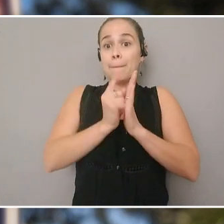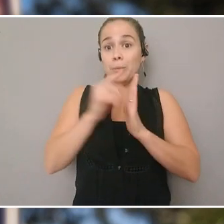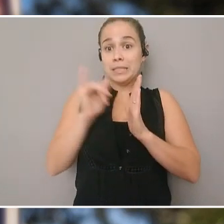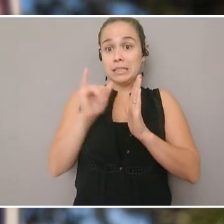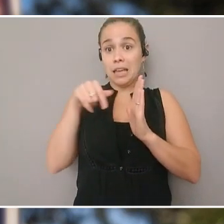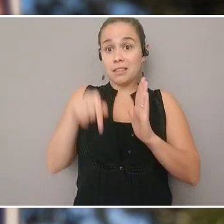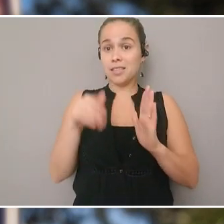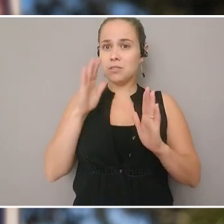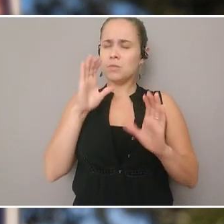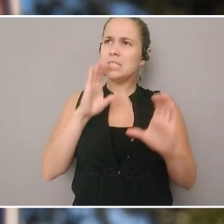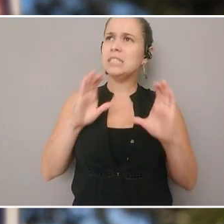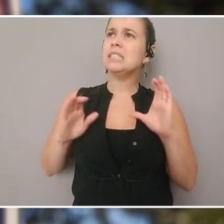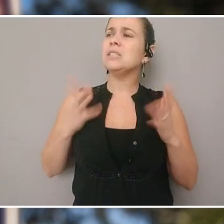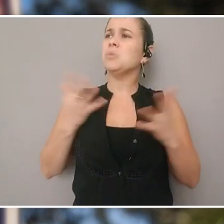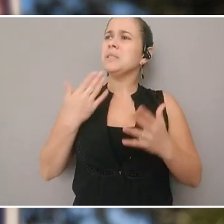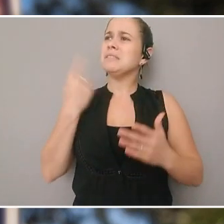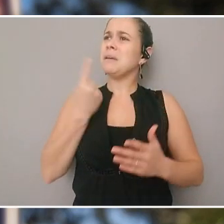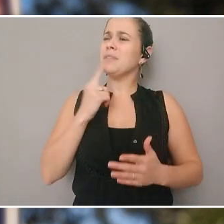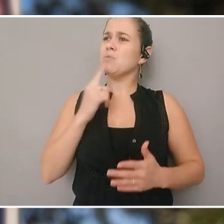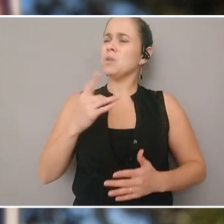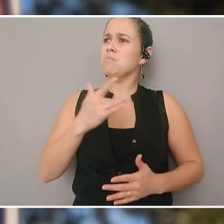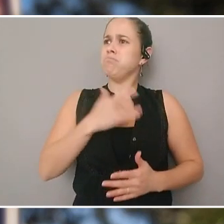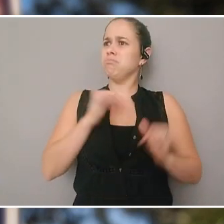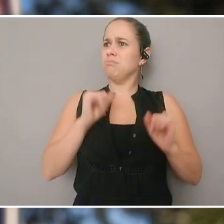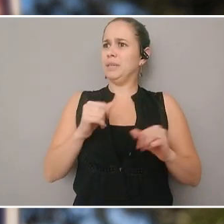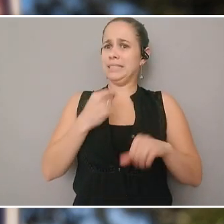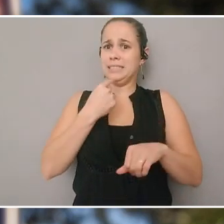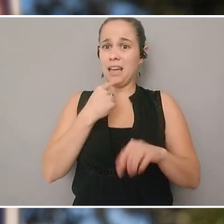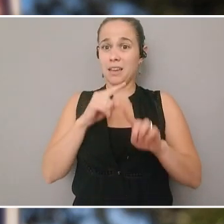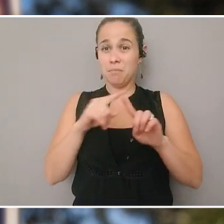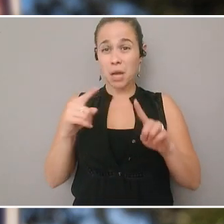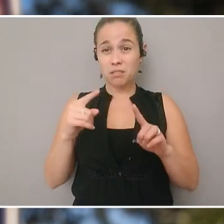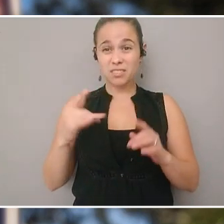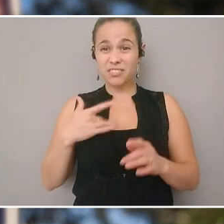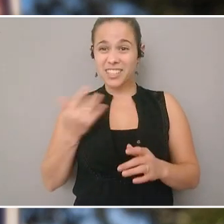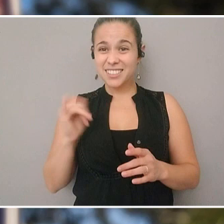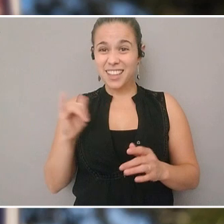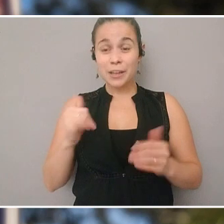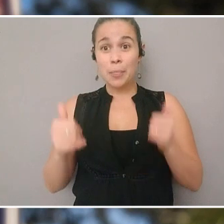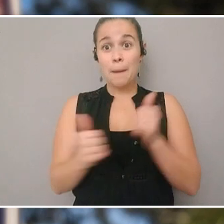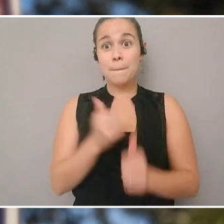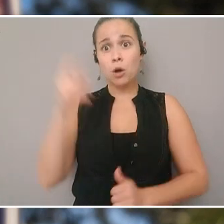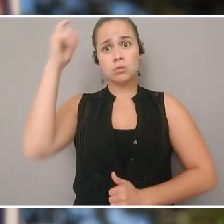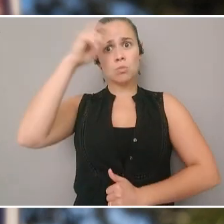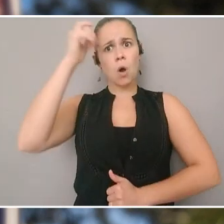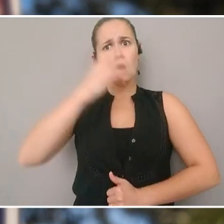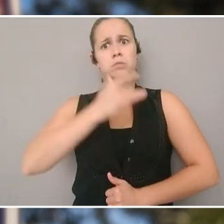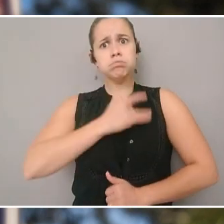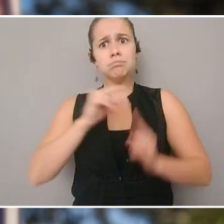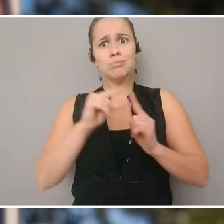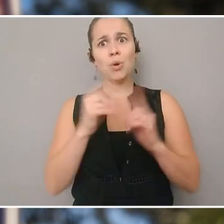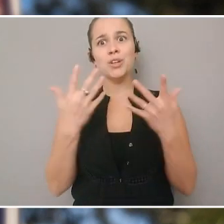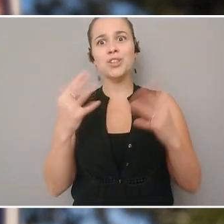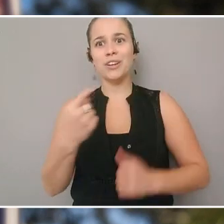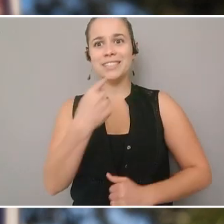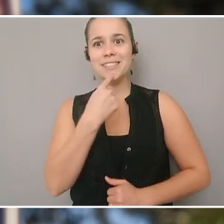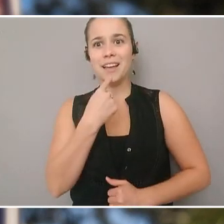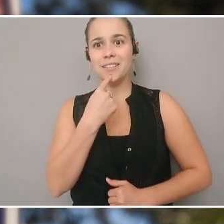decir y a menudo parece que el Ya se han hablado con palabras más sabias.